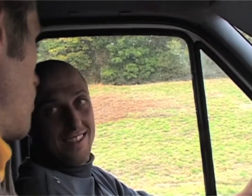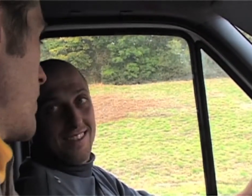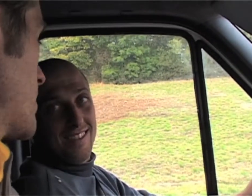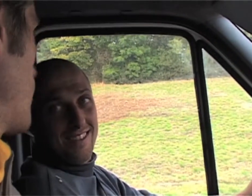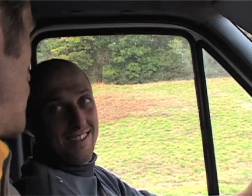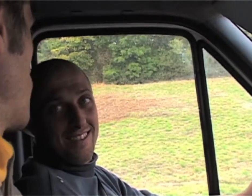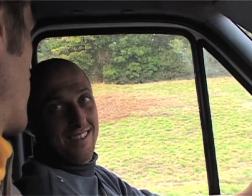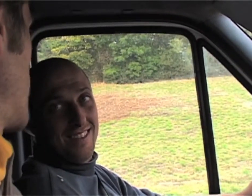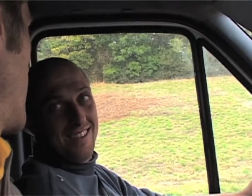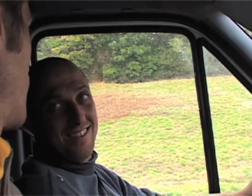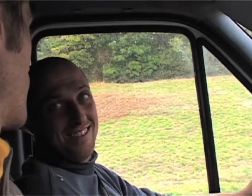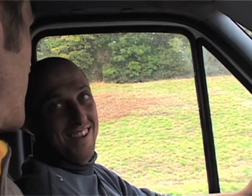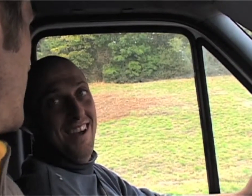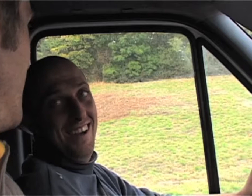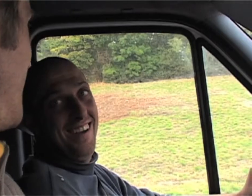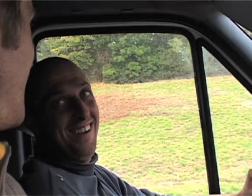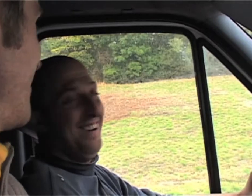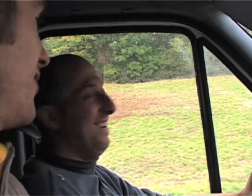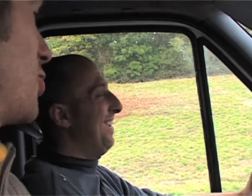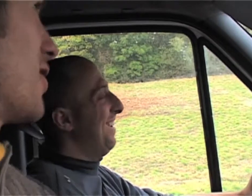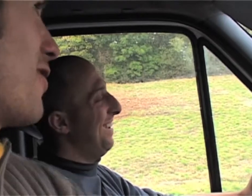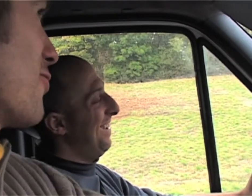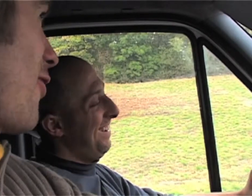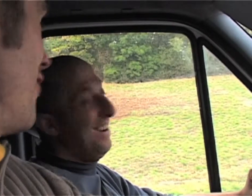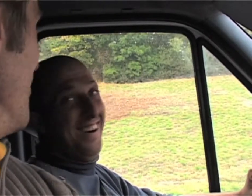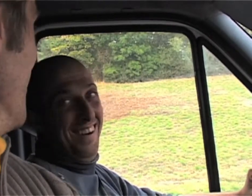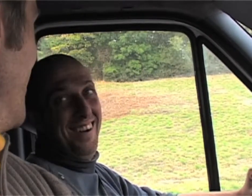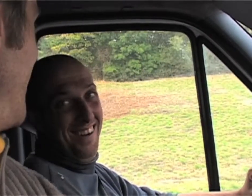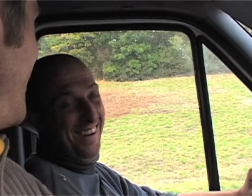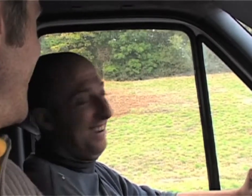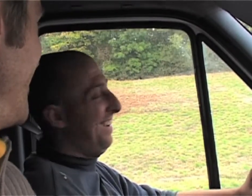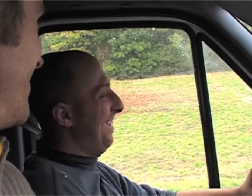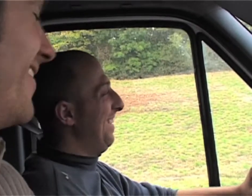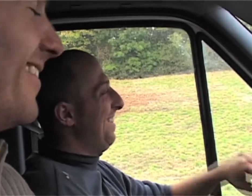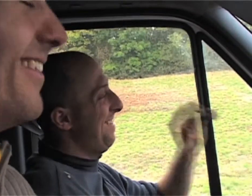Quand je te pince, tu appuies sur l'accélérateur. Je tiens le volant.